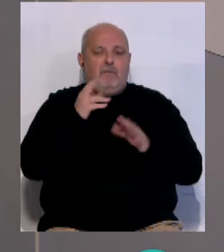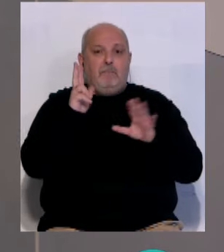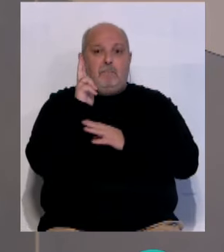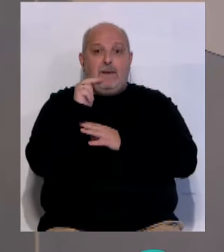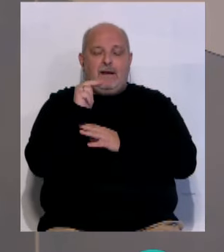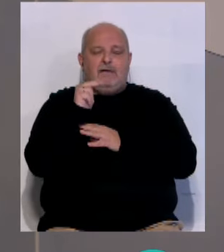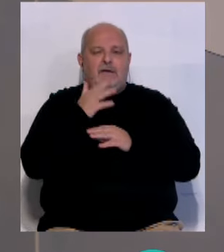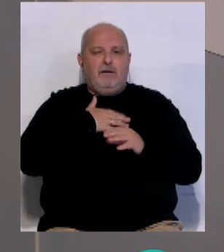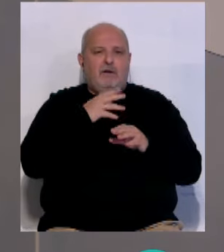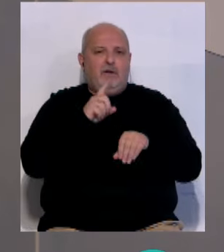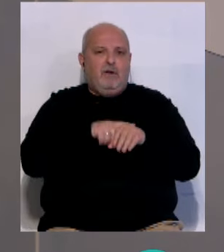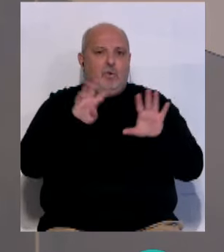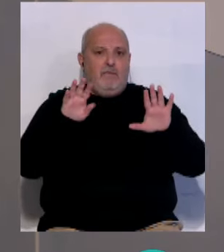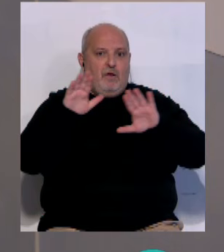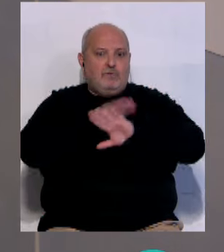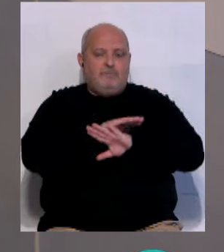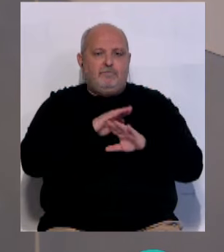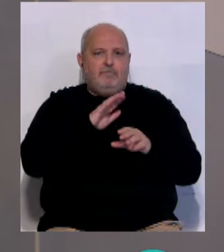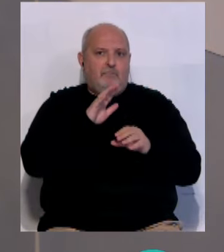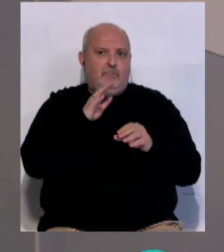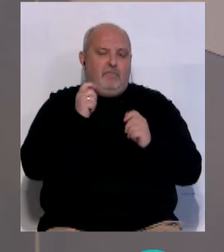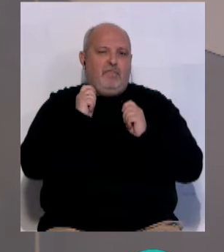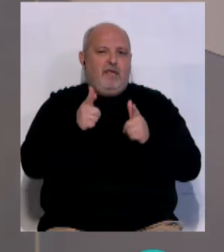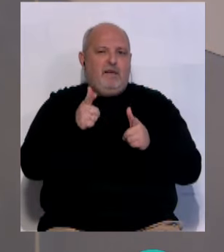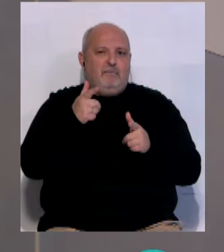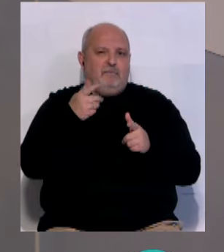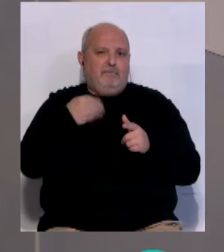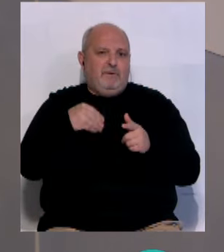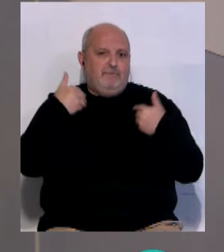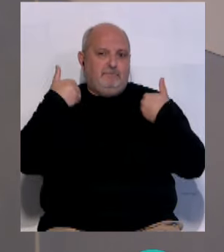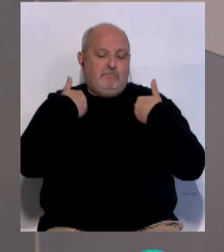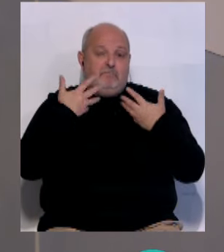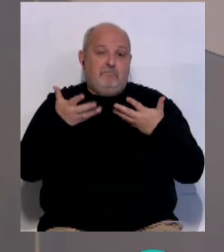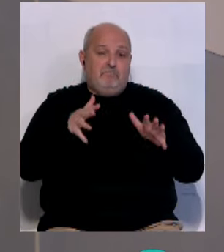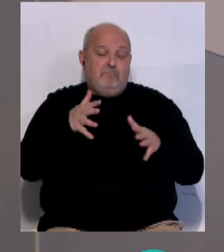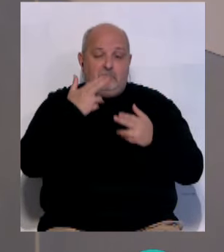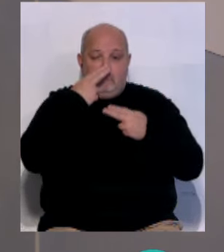a partir de las 9 de la noche es el margen cada dado el presidente al menos públicamente con esas